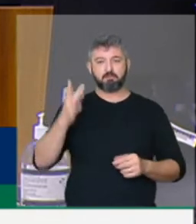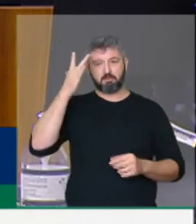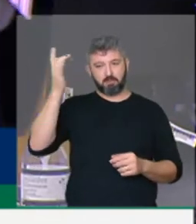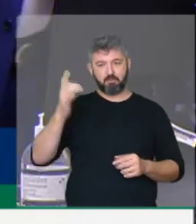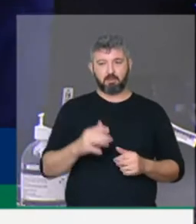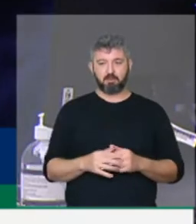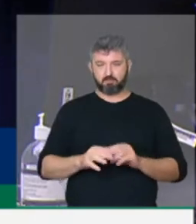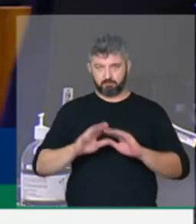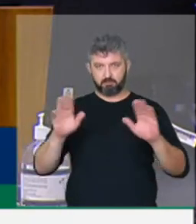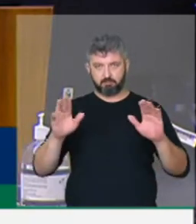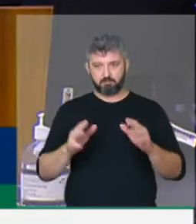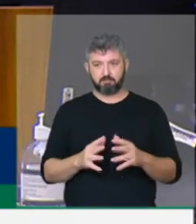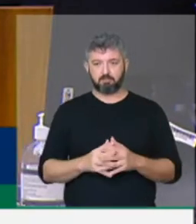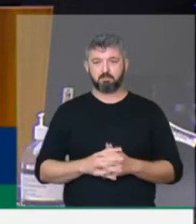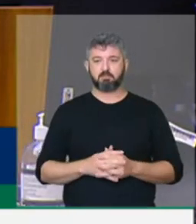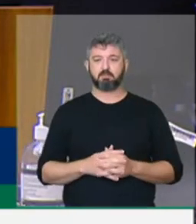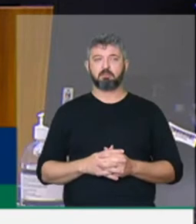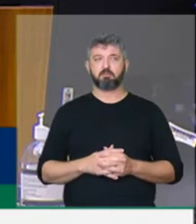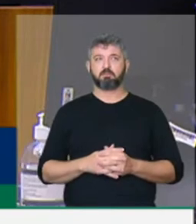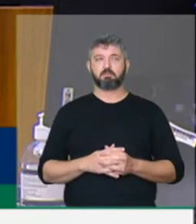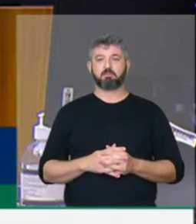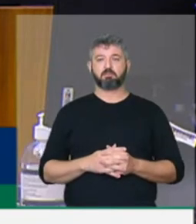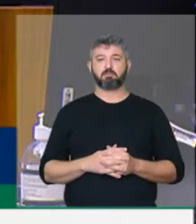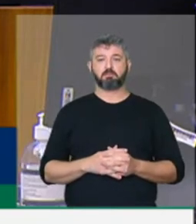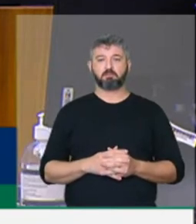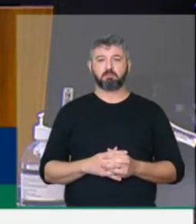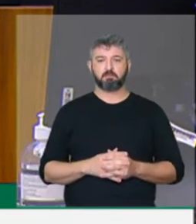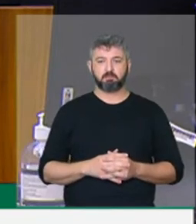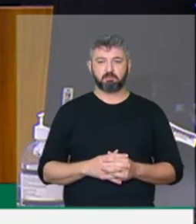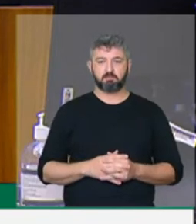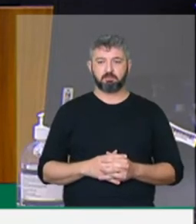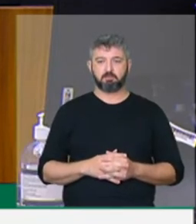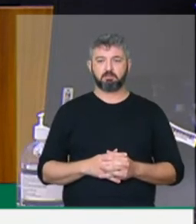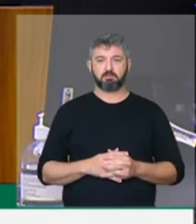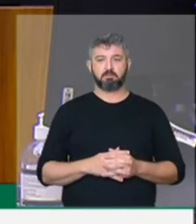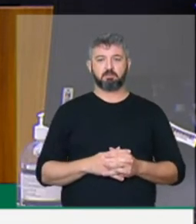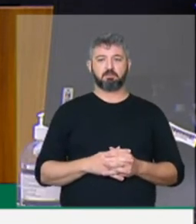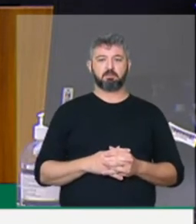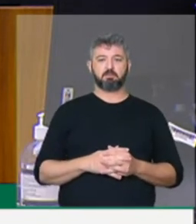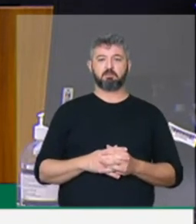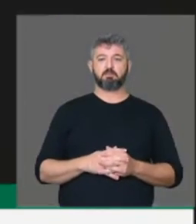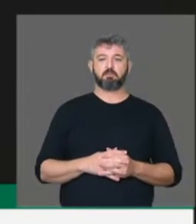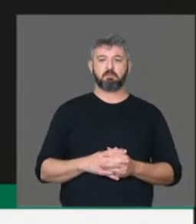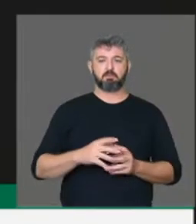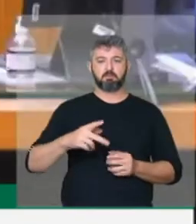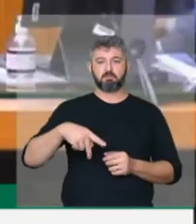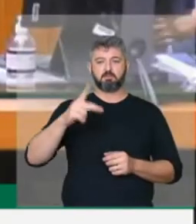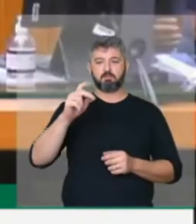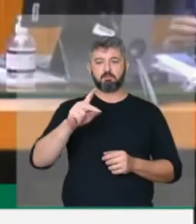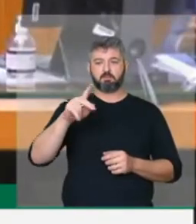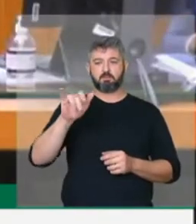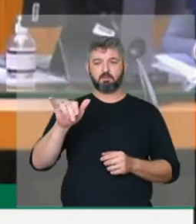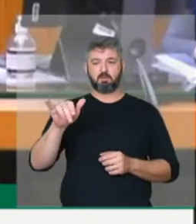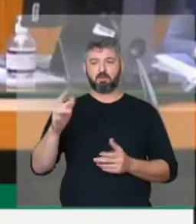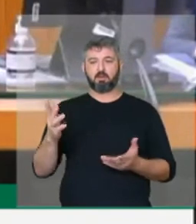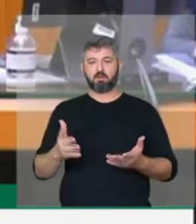SOLICITA A INSCRIÇÃO. -- [PRESIDENTE]: VOU FICAR SÓ OUVINDO LÍDERES HOJE. [DEPUTADA]: UM MINUTO, PRESIDENTE. [PRESIDENTE]: VOTAR UM PROJETO DA DEPUTADA ROSA